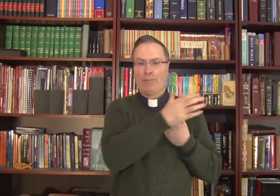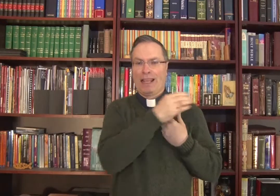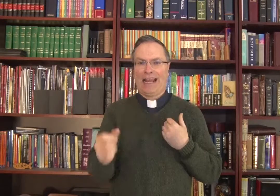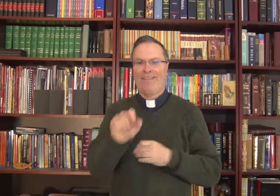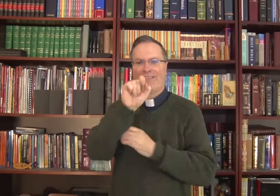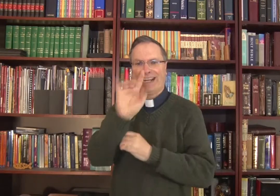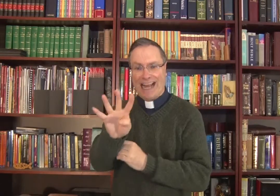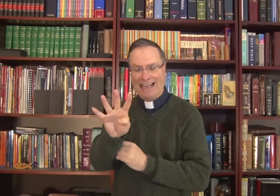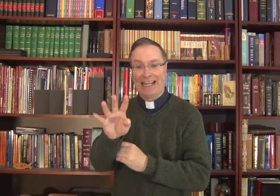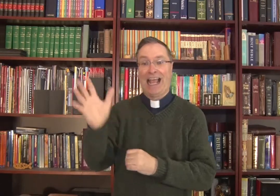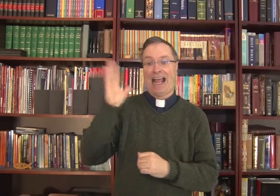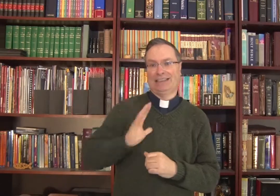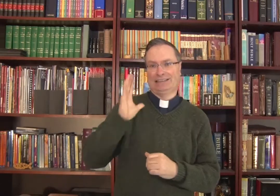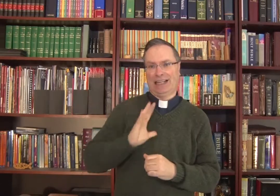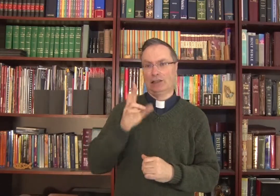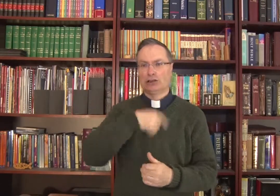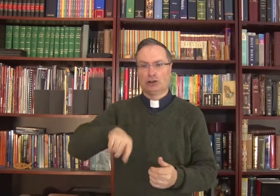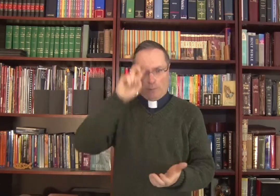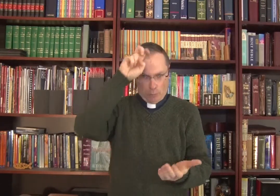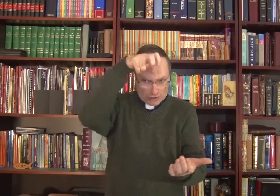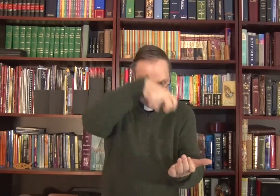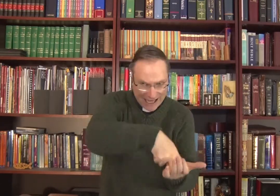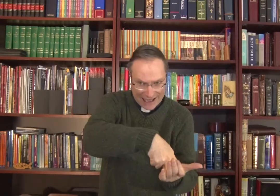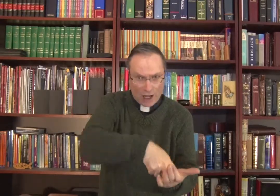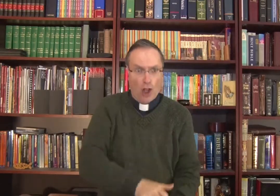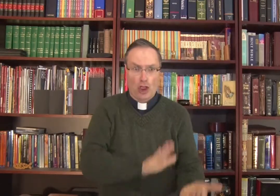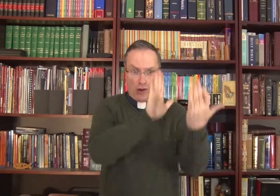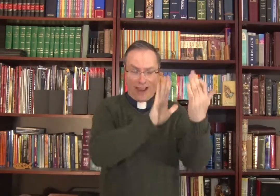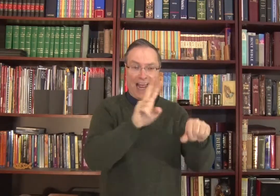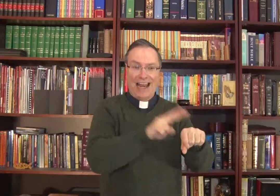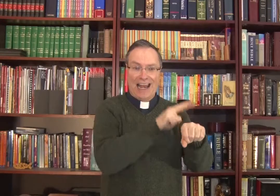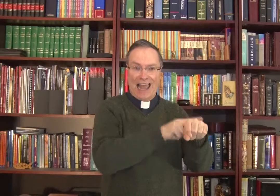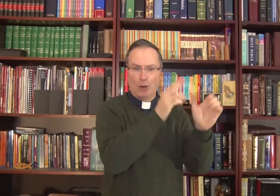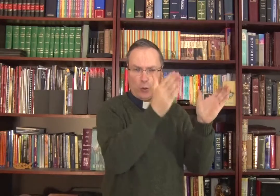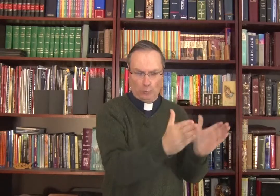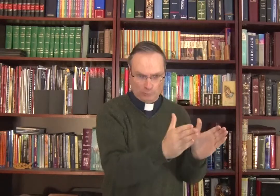et les vingt-quatre anciens se prosternèrent devant l’agneau.